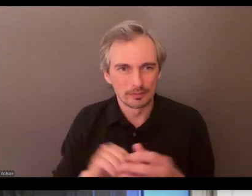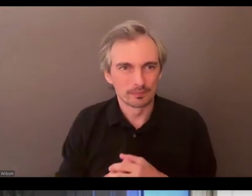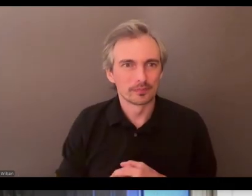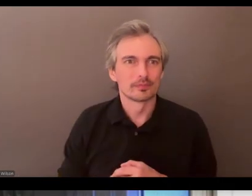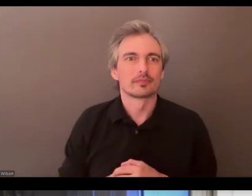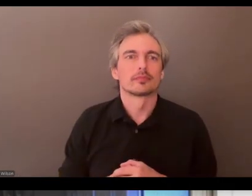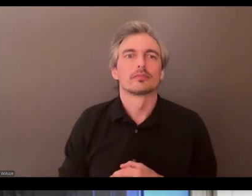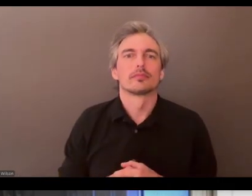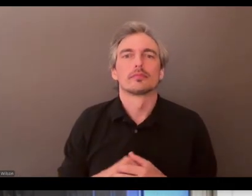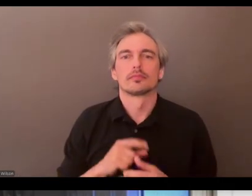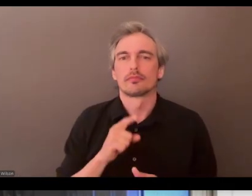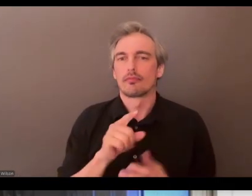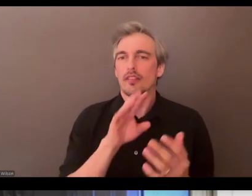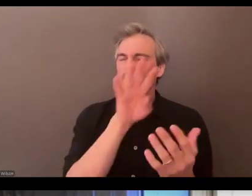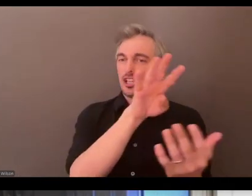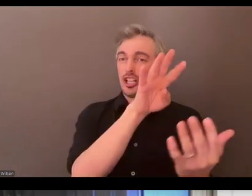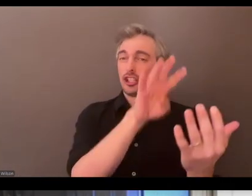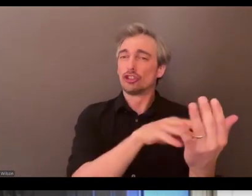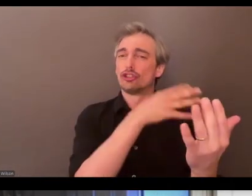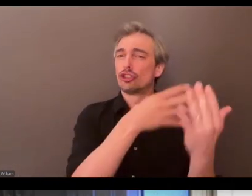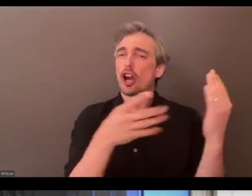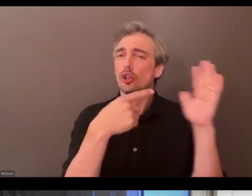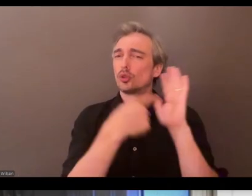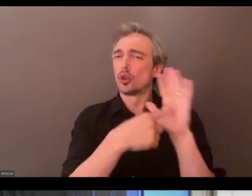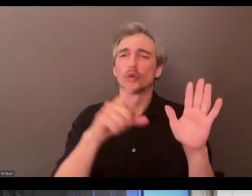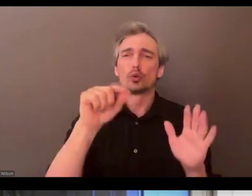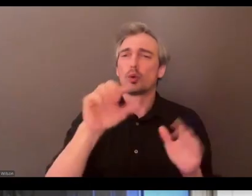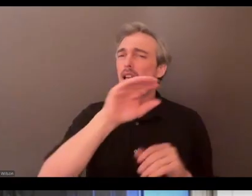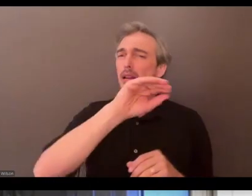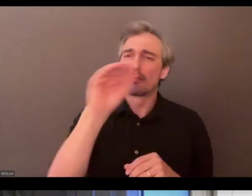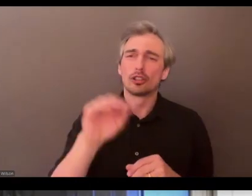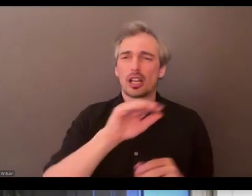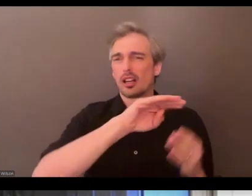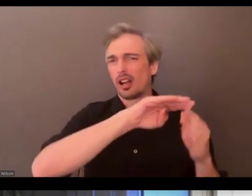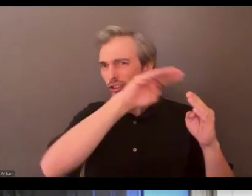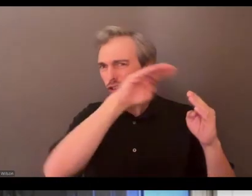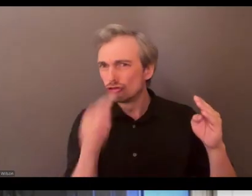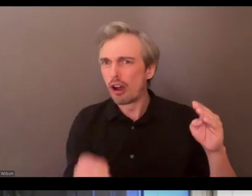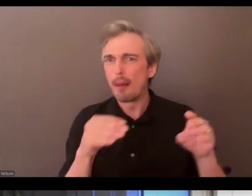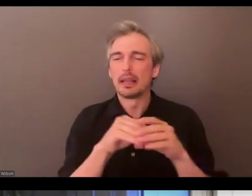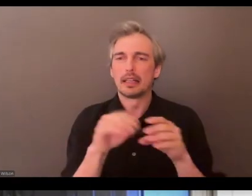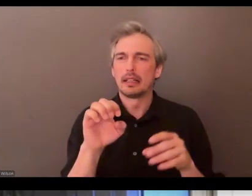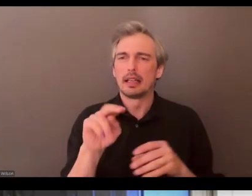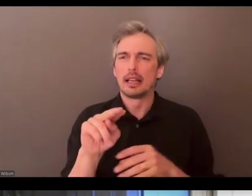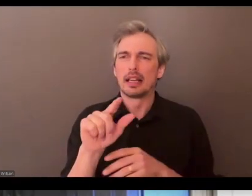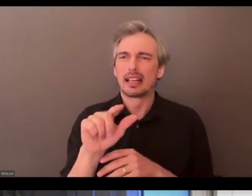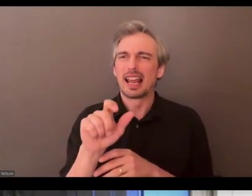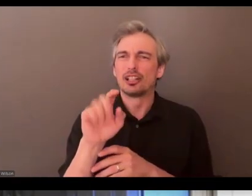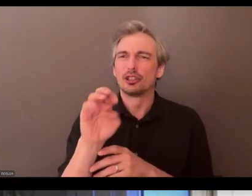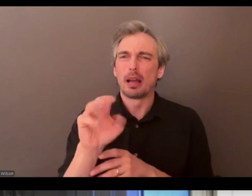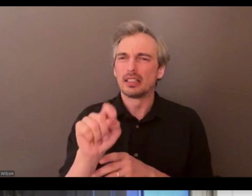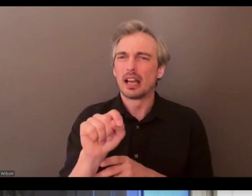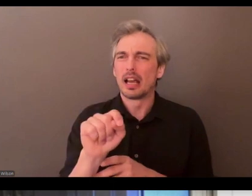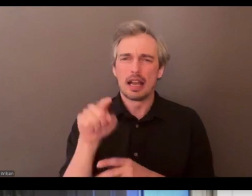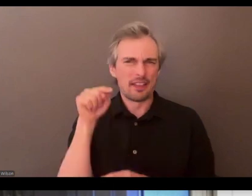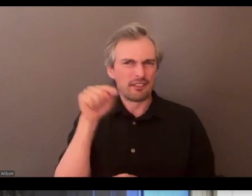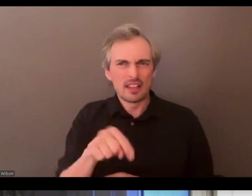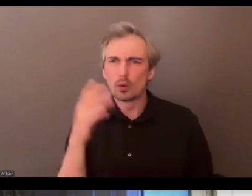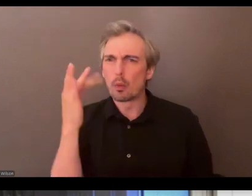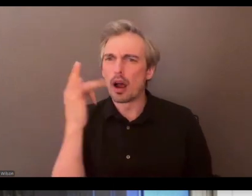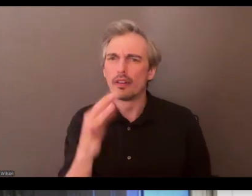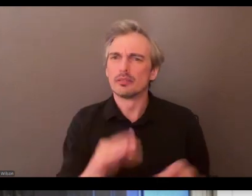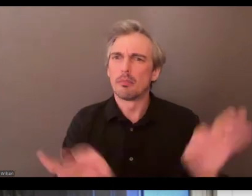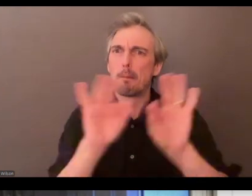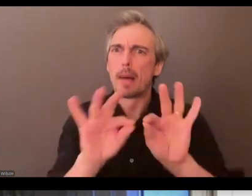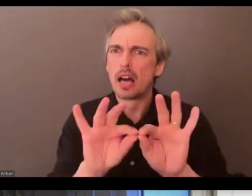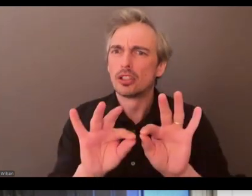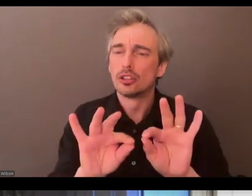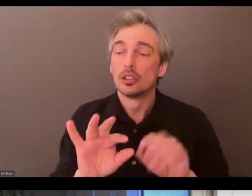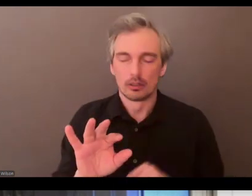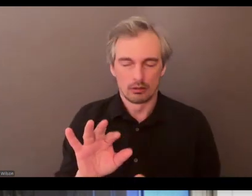これにより、チ ームは「ここからどこへ行くのか？」「どのように解決するのか？」 といった問題の特定と前進方法についてエネルギ ーと熱意を持つようになります。